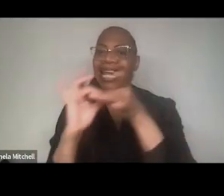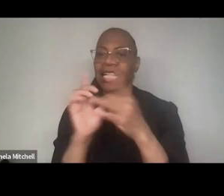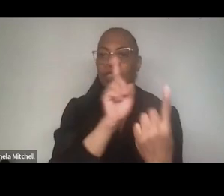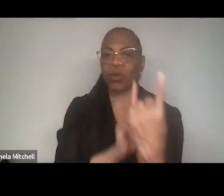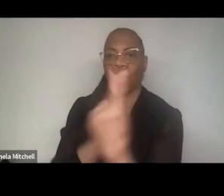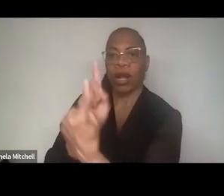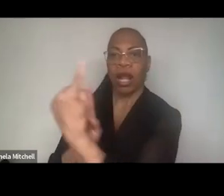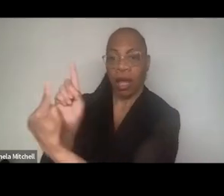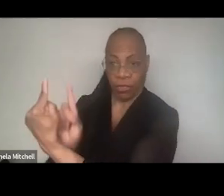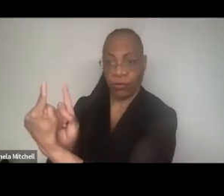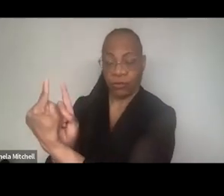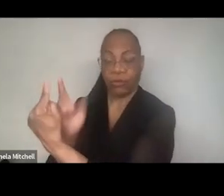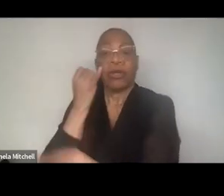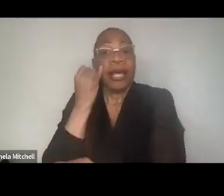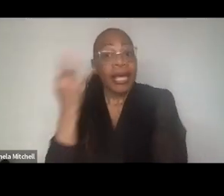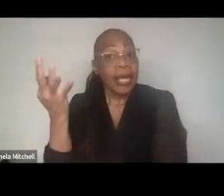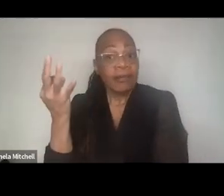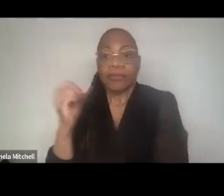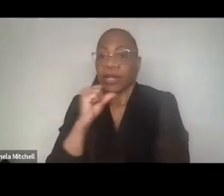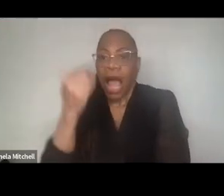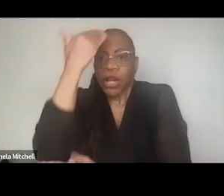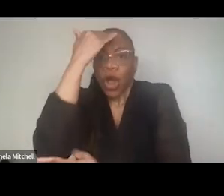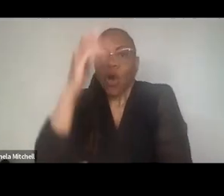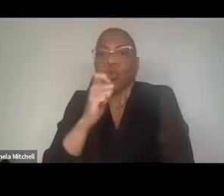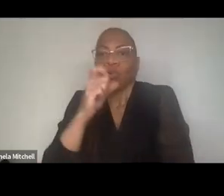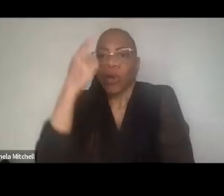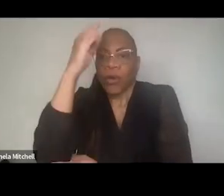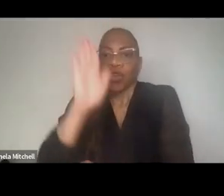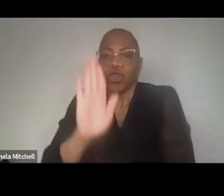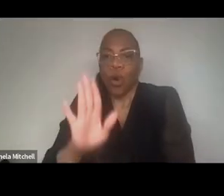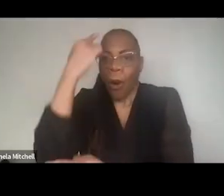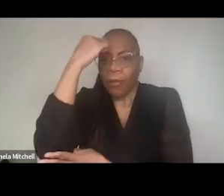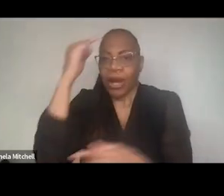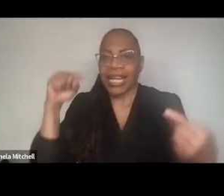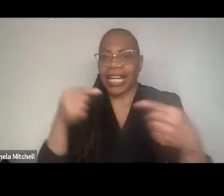Así que, si no saben cuál es el programa de lesiones cerebrales en su estado